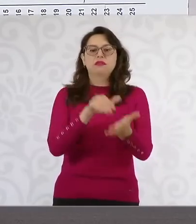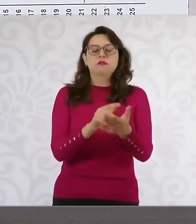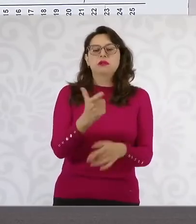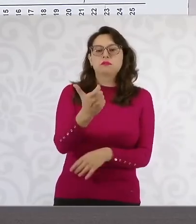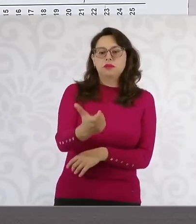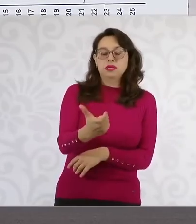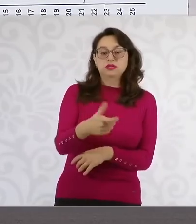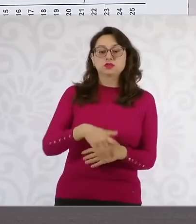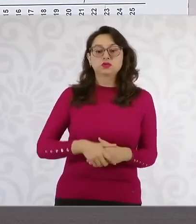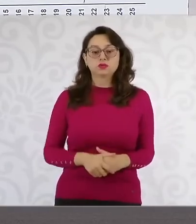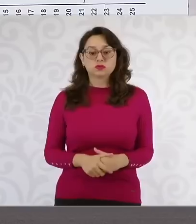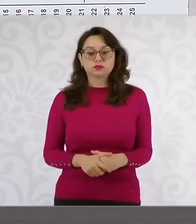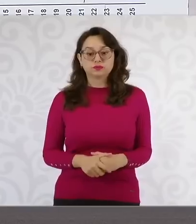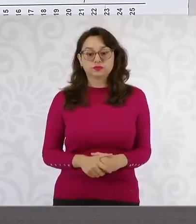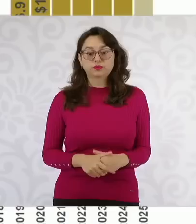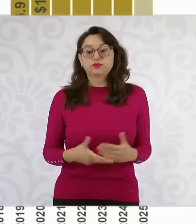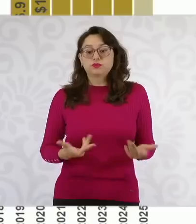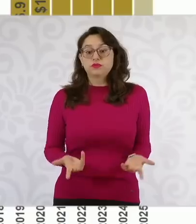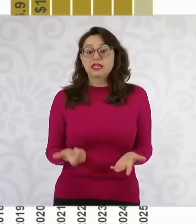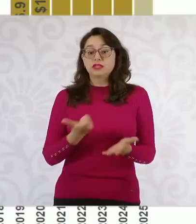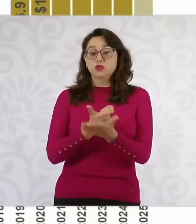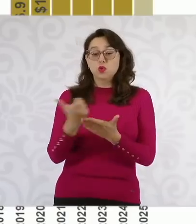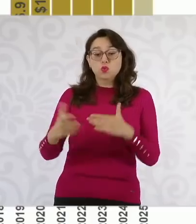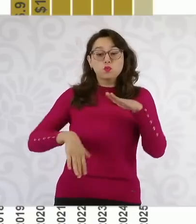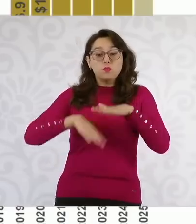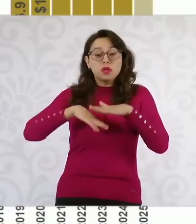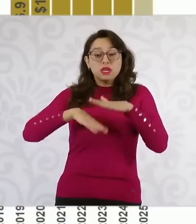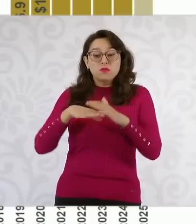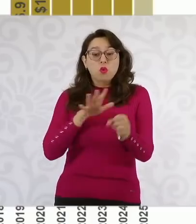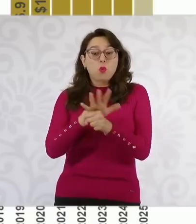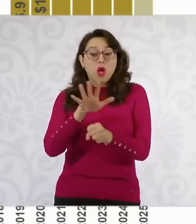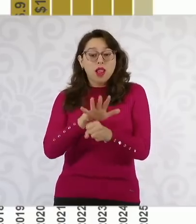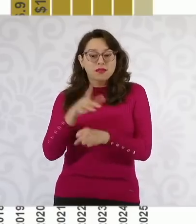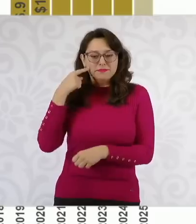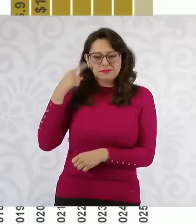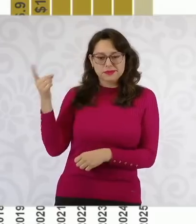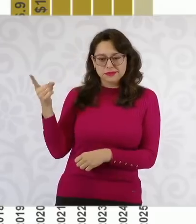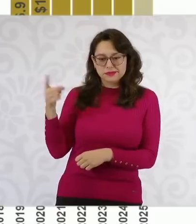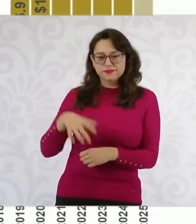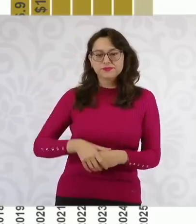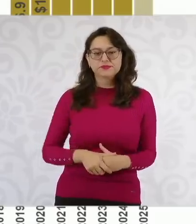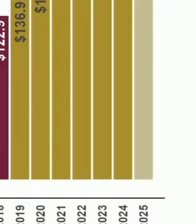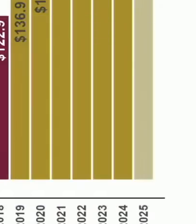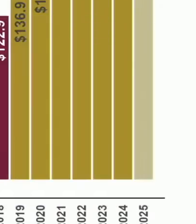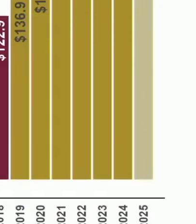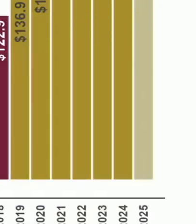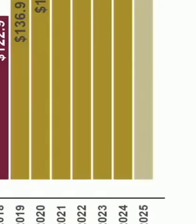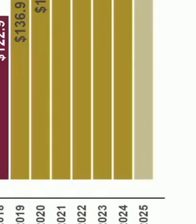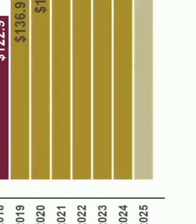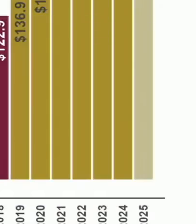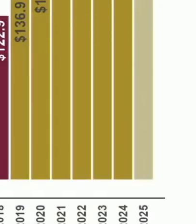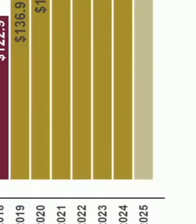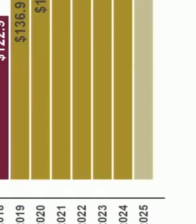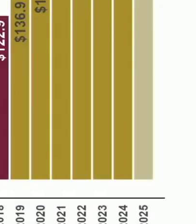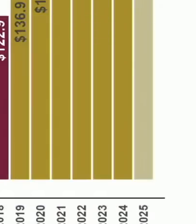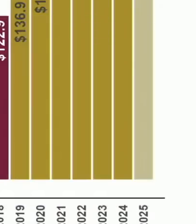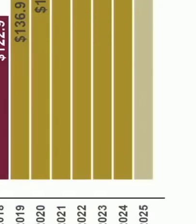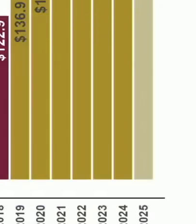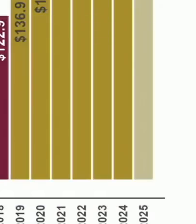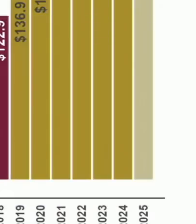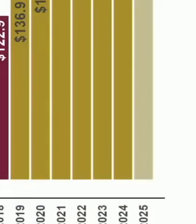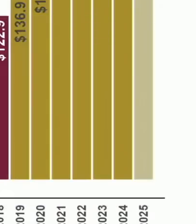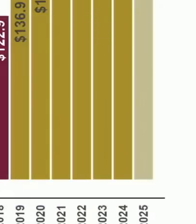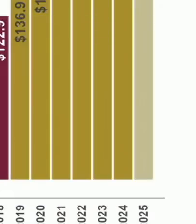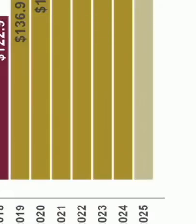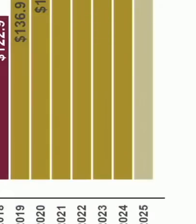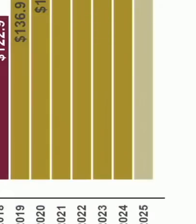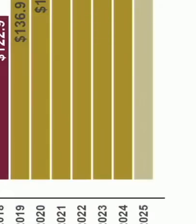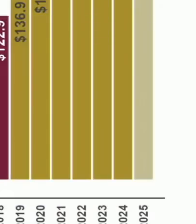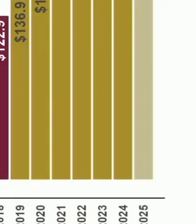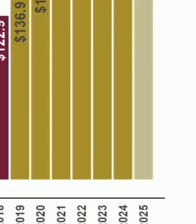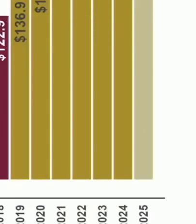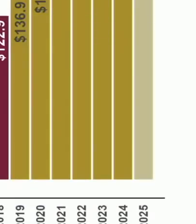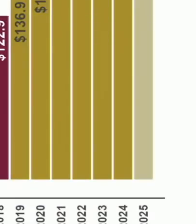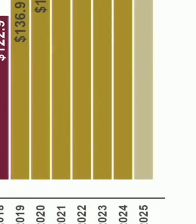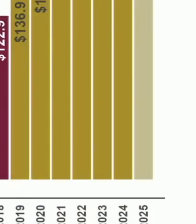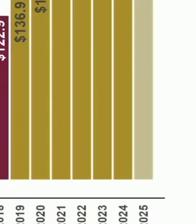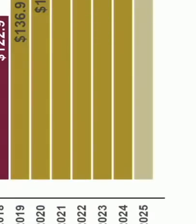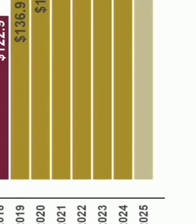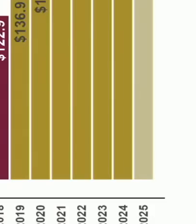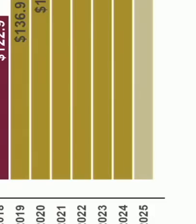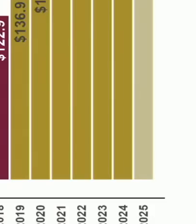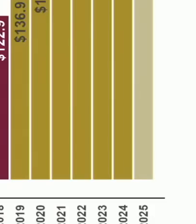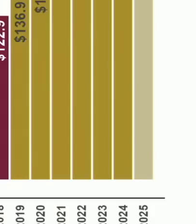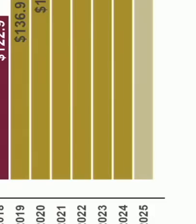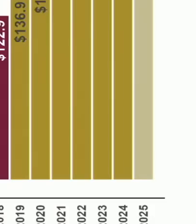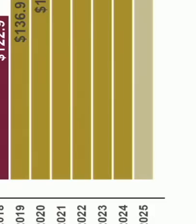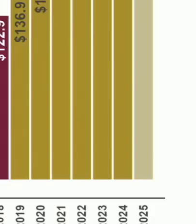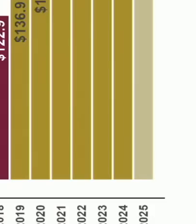Este es el salario mínimo este el incremento Ya contando el incremento del 2025 135 por de aumento